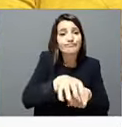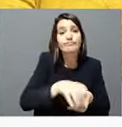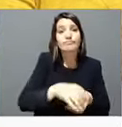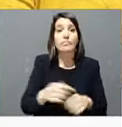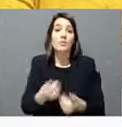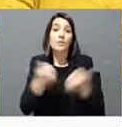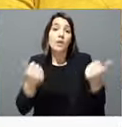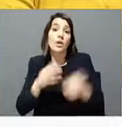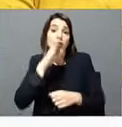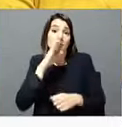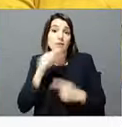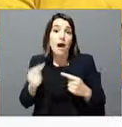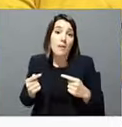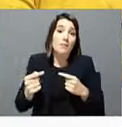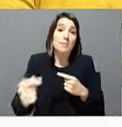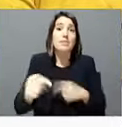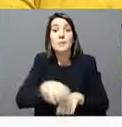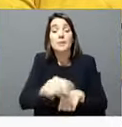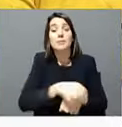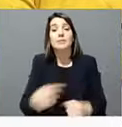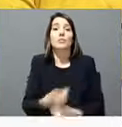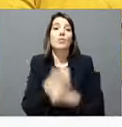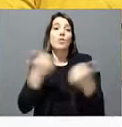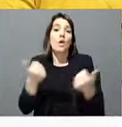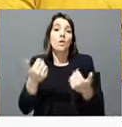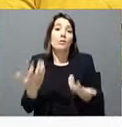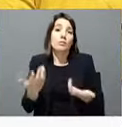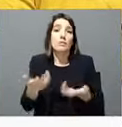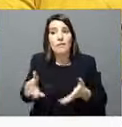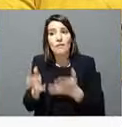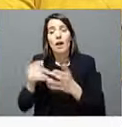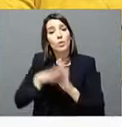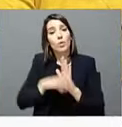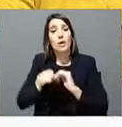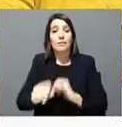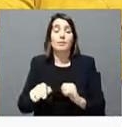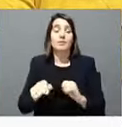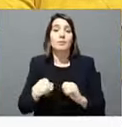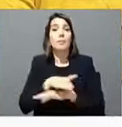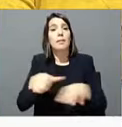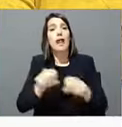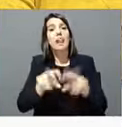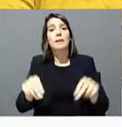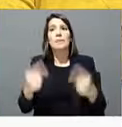feita diariamente e, portanto, um incentivo a que este programa de limpeza das praias não fosse apenas na época